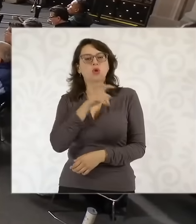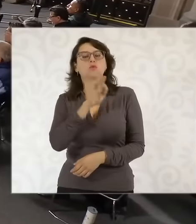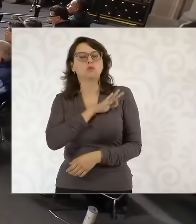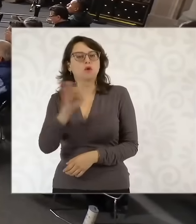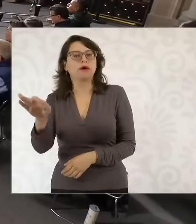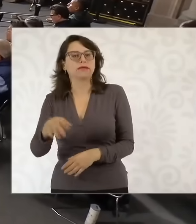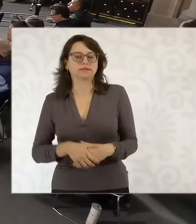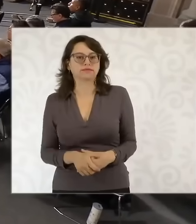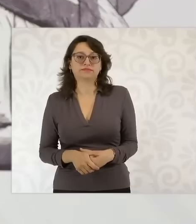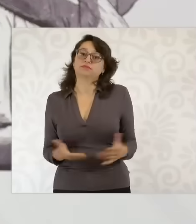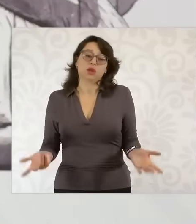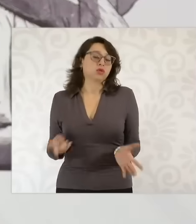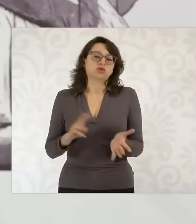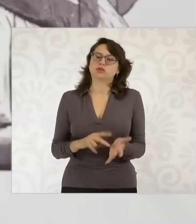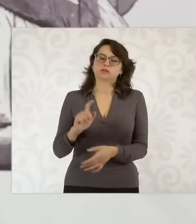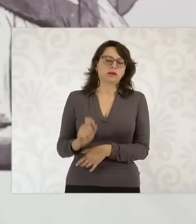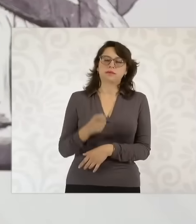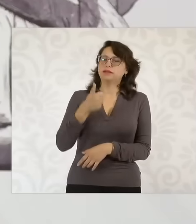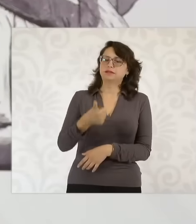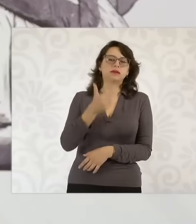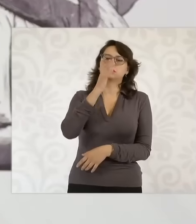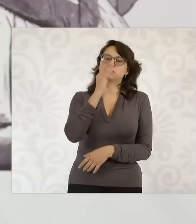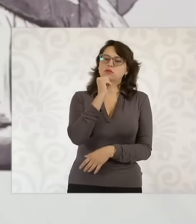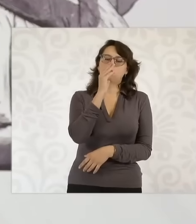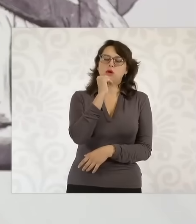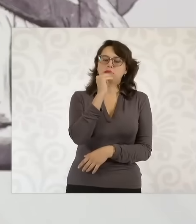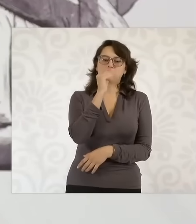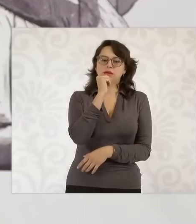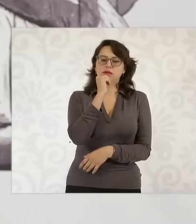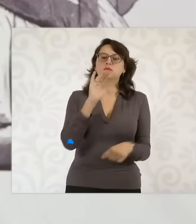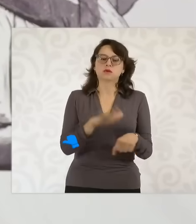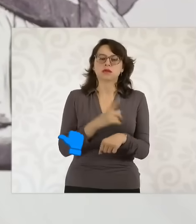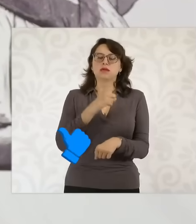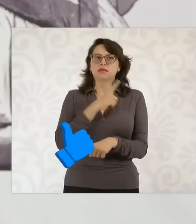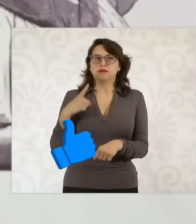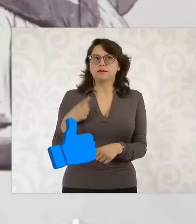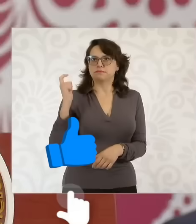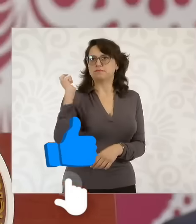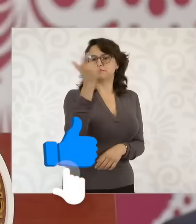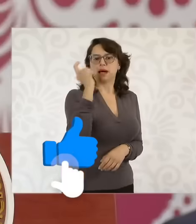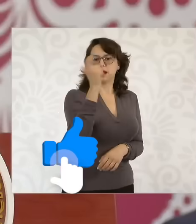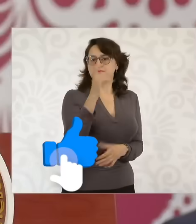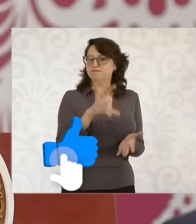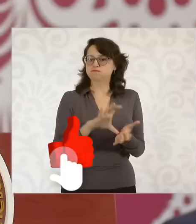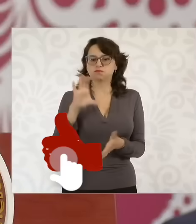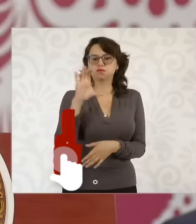Porque tiene también una carga muy importante pues de este pago de amortizaciones en 2026